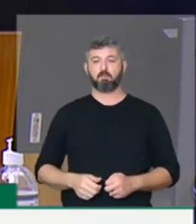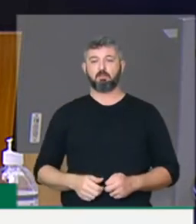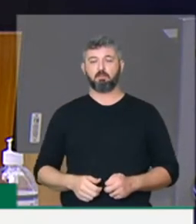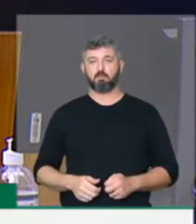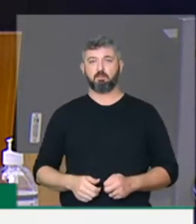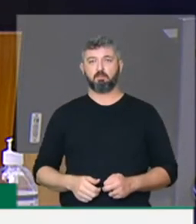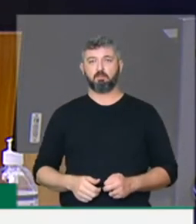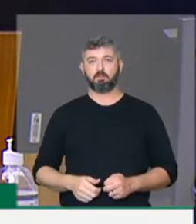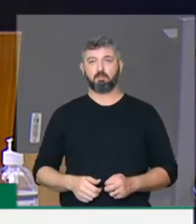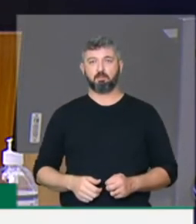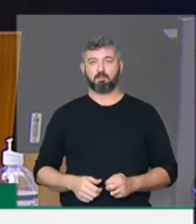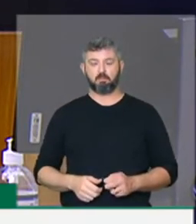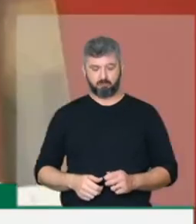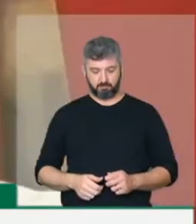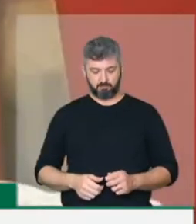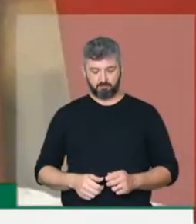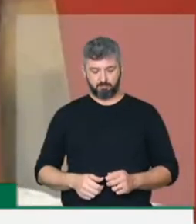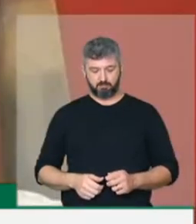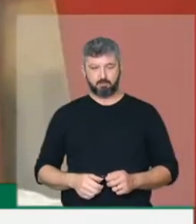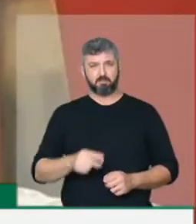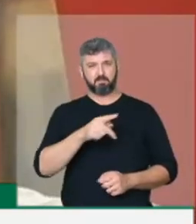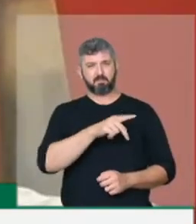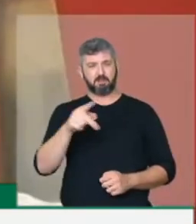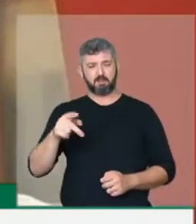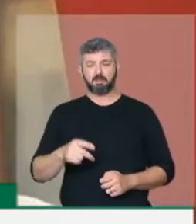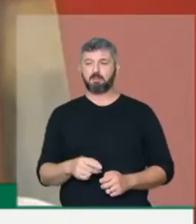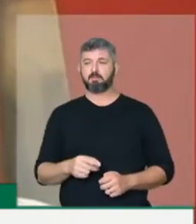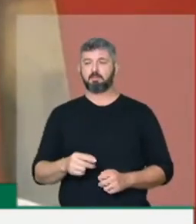HENRIQUE FONTANA. -- [DEPUTADO]: PRESIDENTE EU ACHO PRIMEIRO